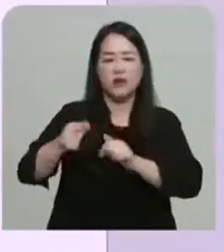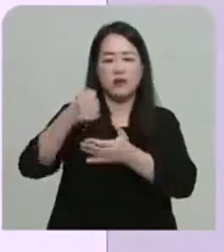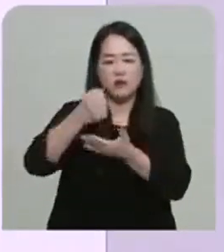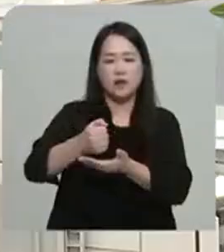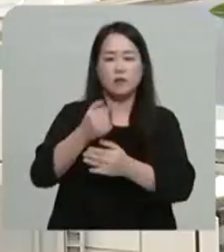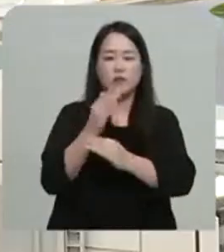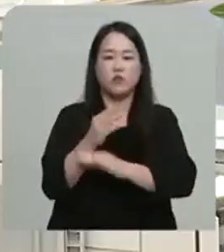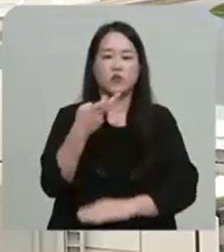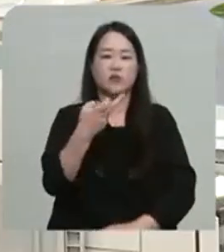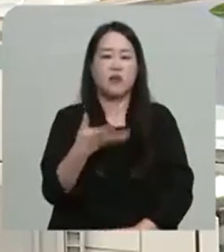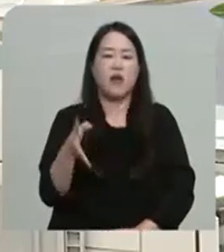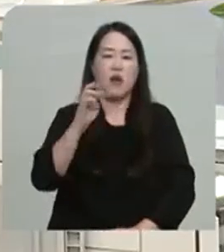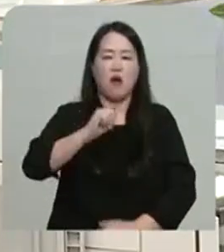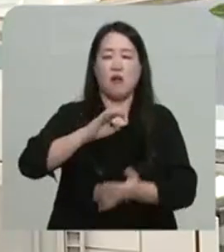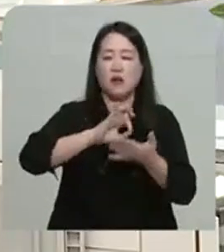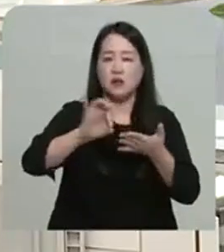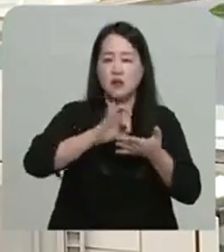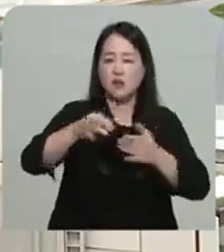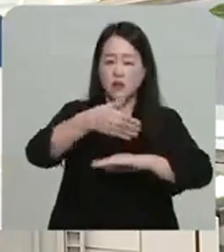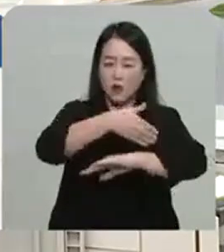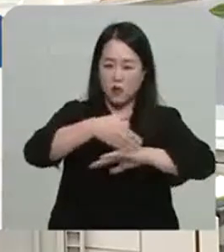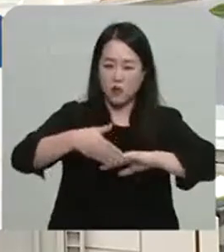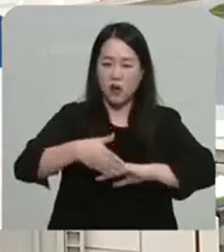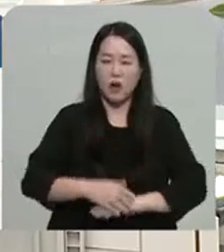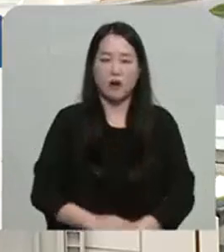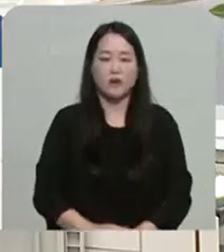성영운/장수군 기획조정실장 : 인구 분야에 대한 예산으로 자원을 배분